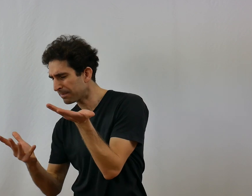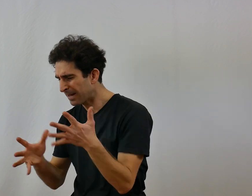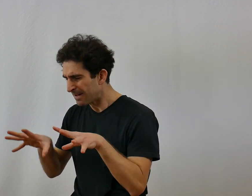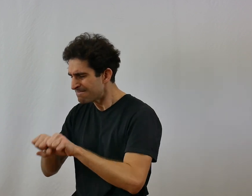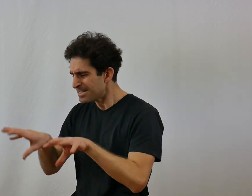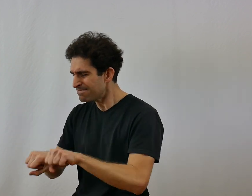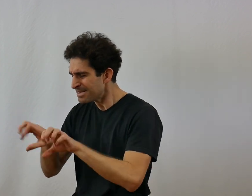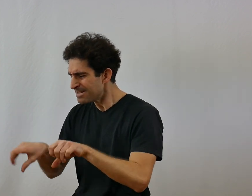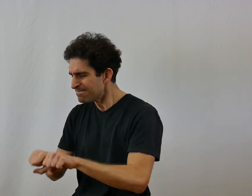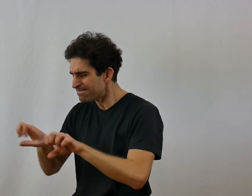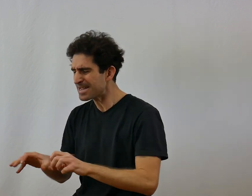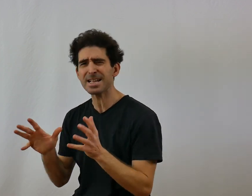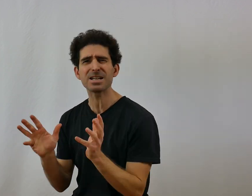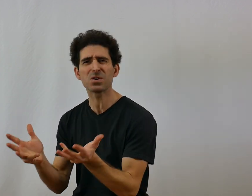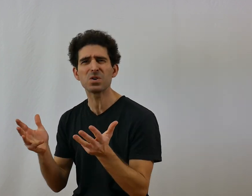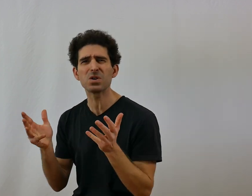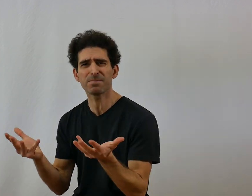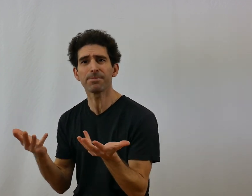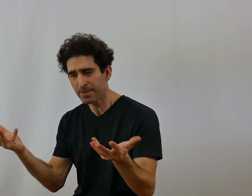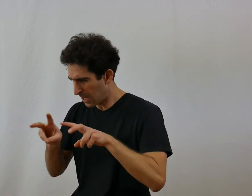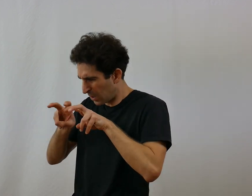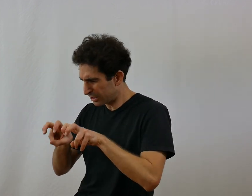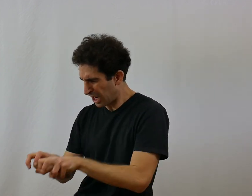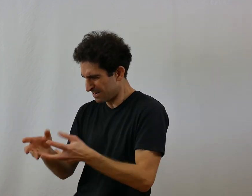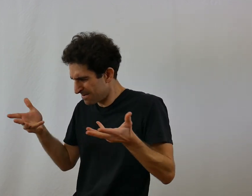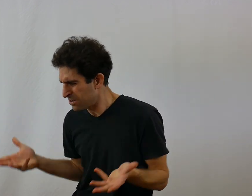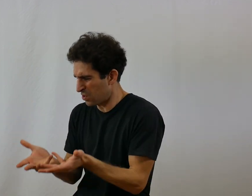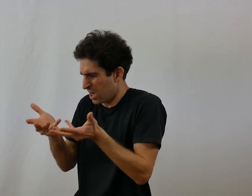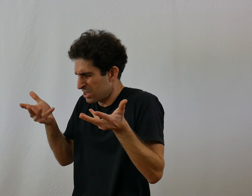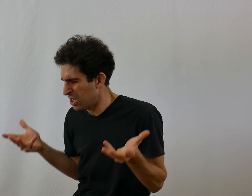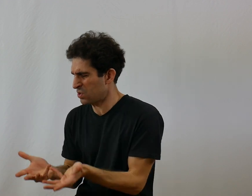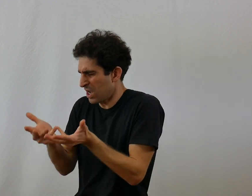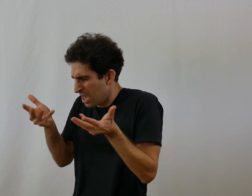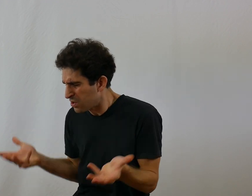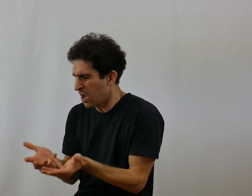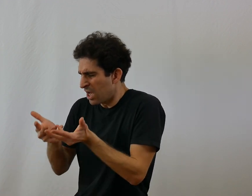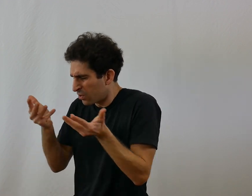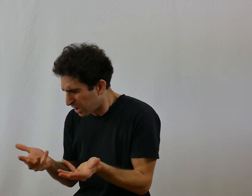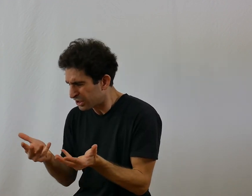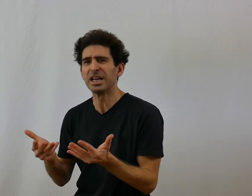mais comment en produire ? Il encourage les recherches dessus.